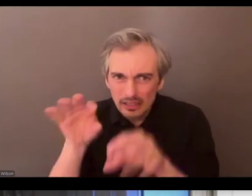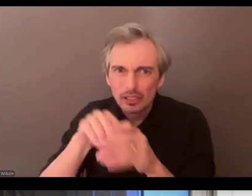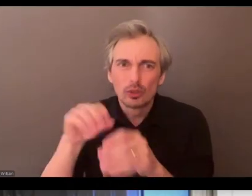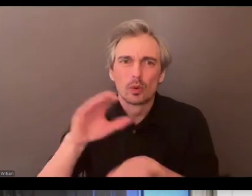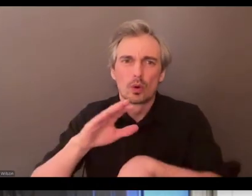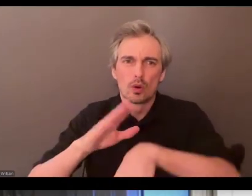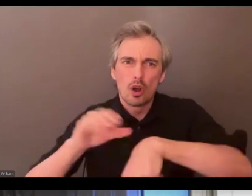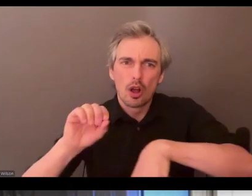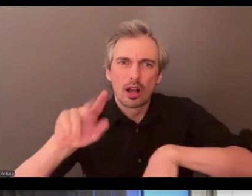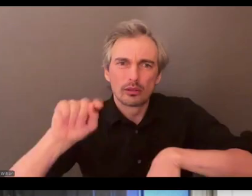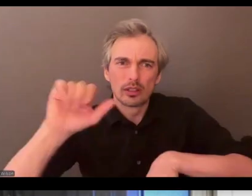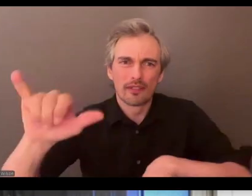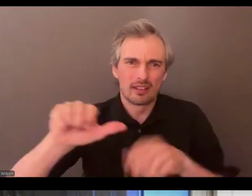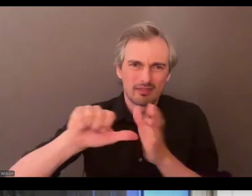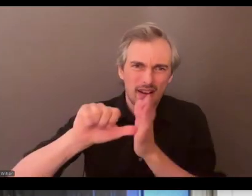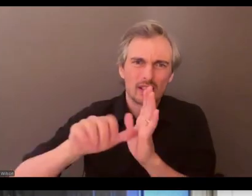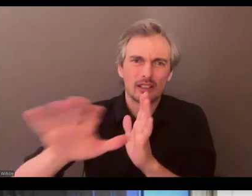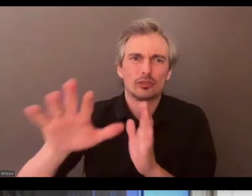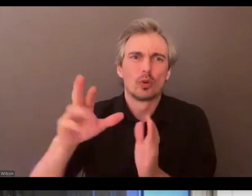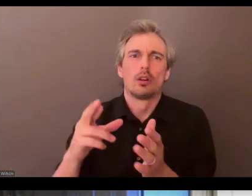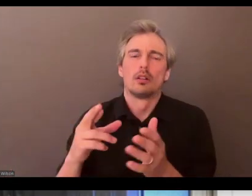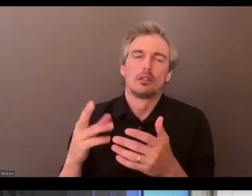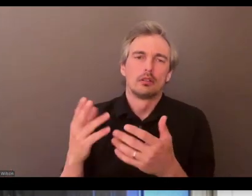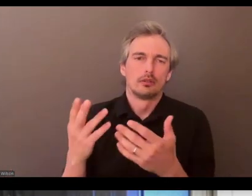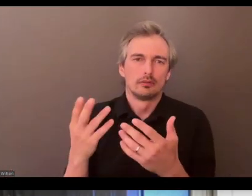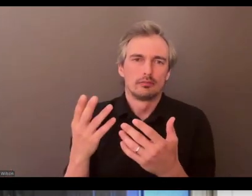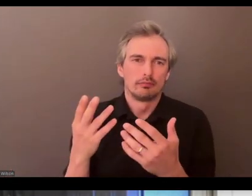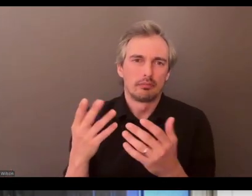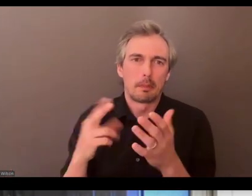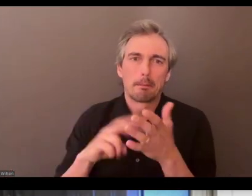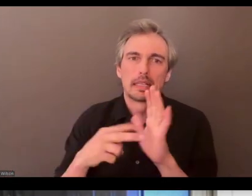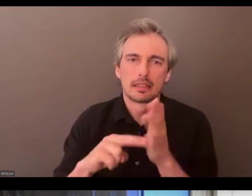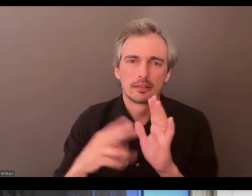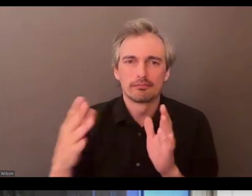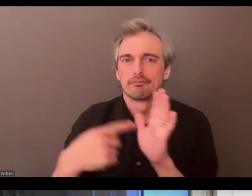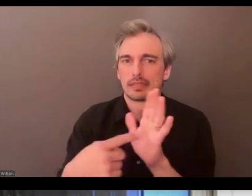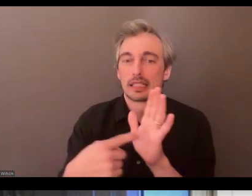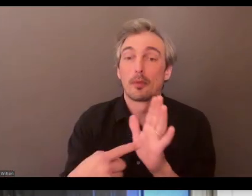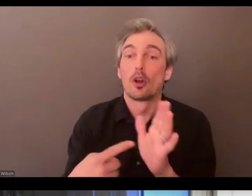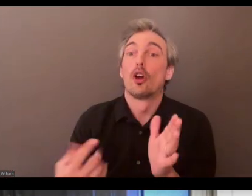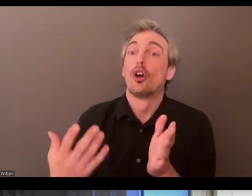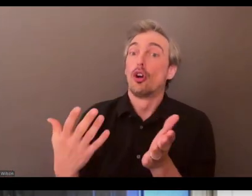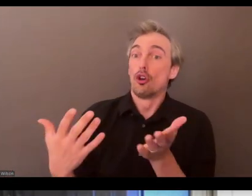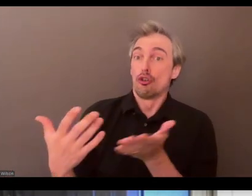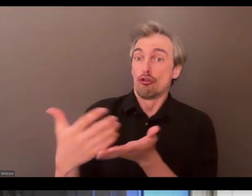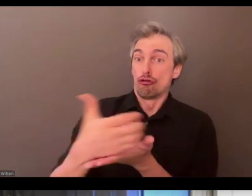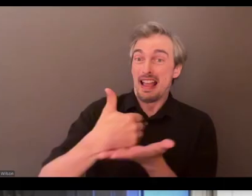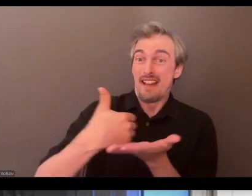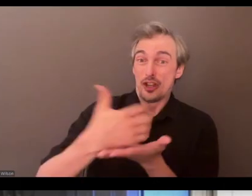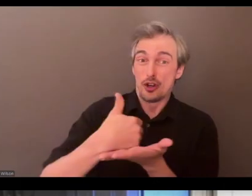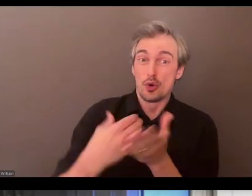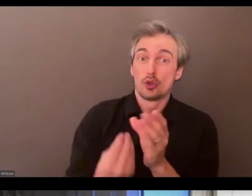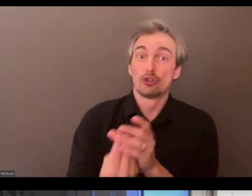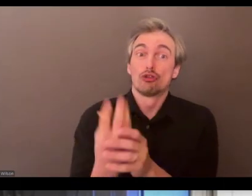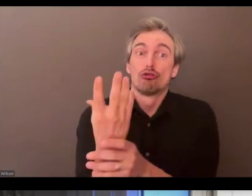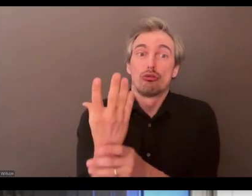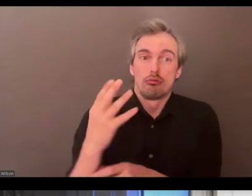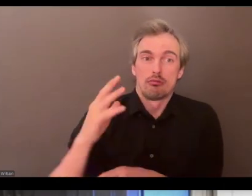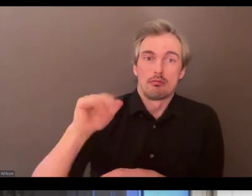例えば、「収益が 17%増加した」というのは、同じことを示 す 27行の数字よりもはるかにインパクトがあり、簡潔で力強いです。